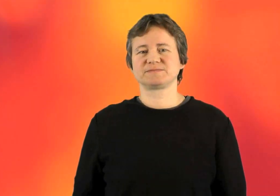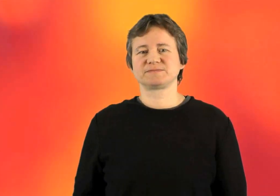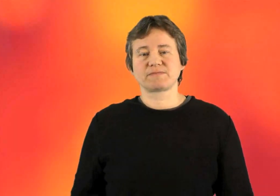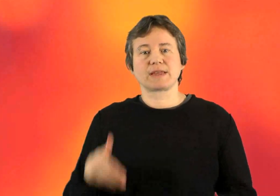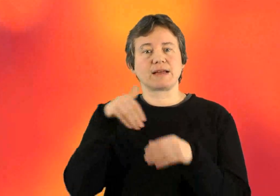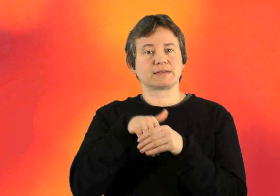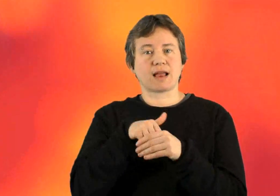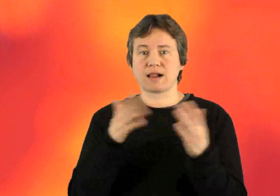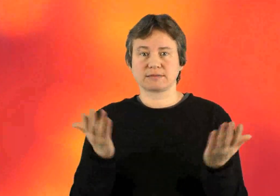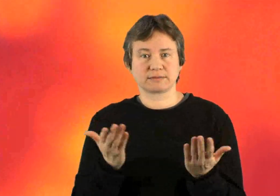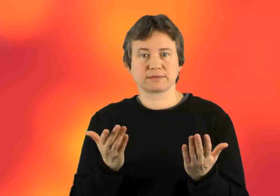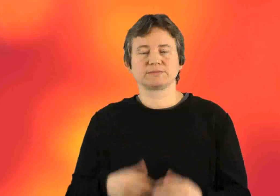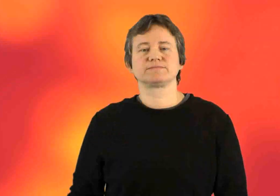Was bedeutet das?